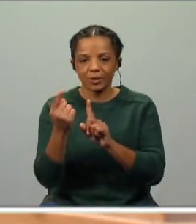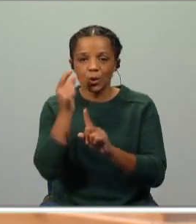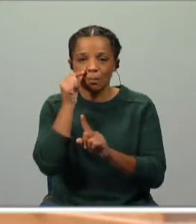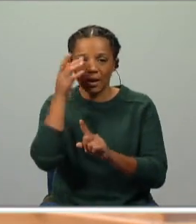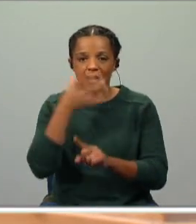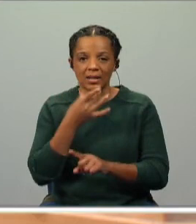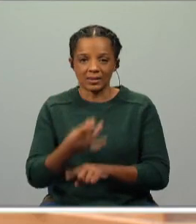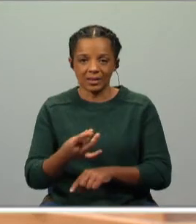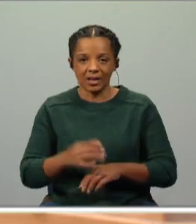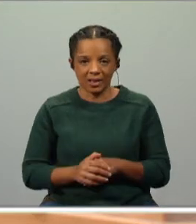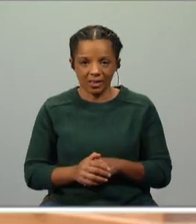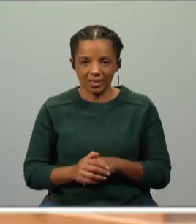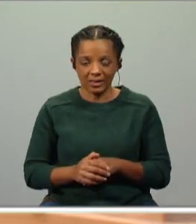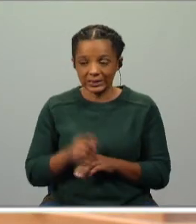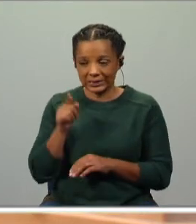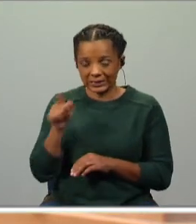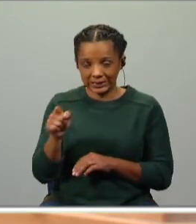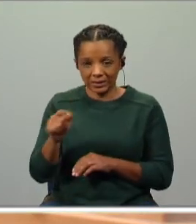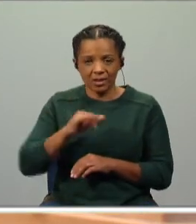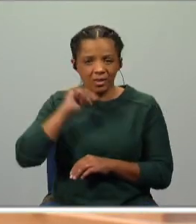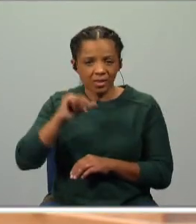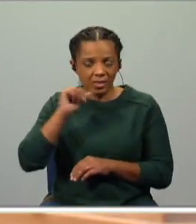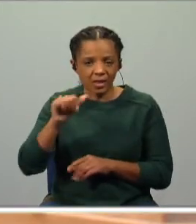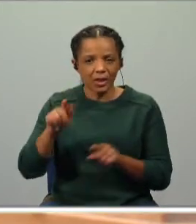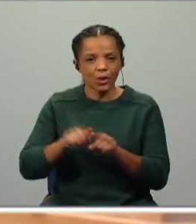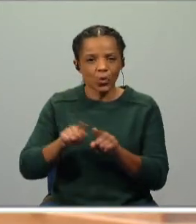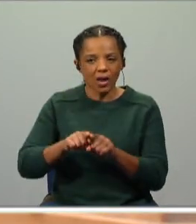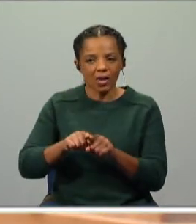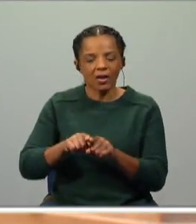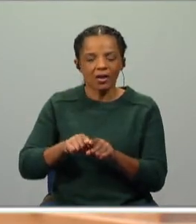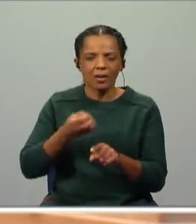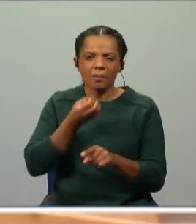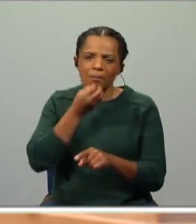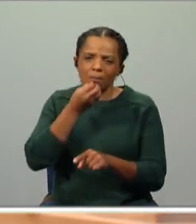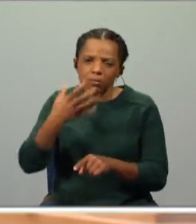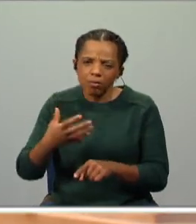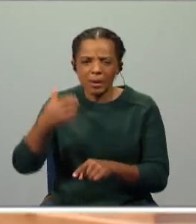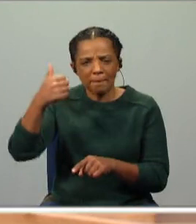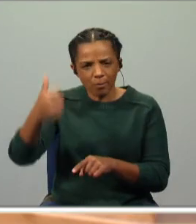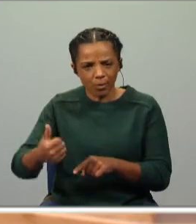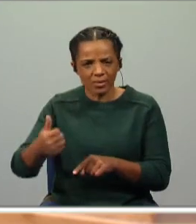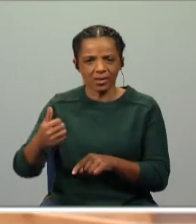que tem sido sempre um símbolo de bondade? E este lobo mau?